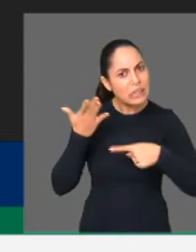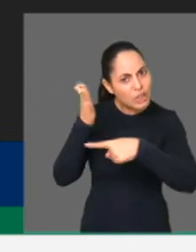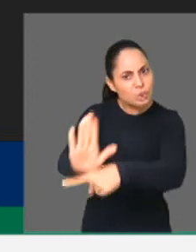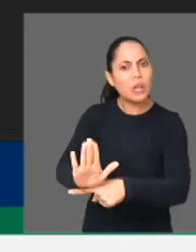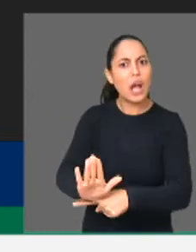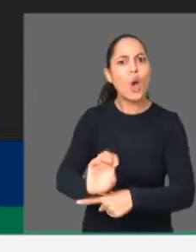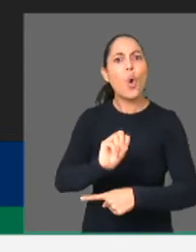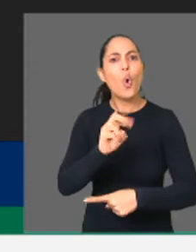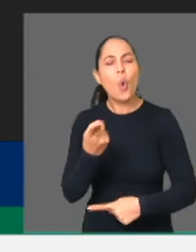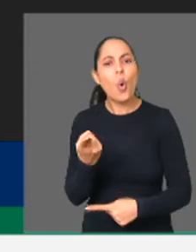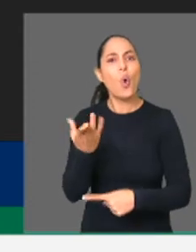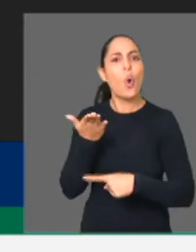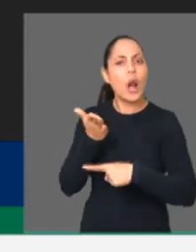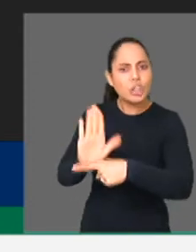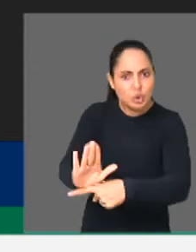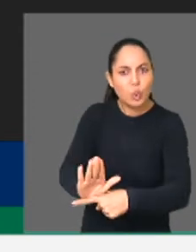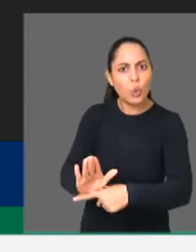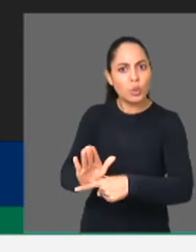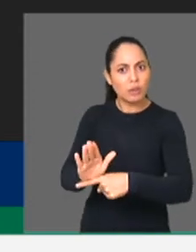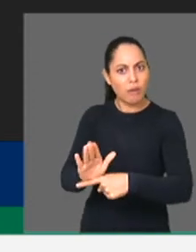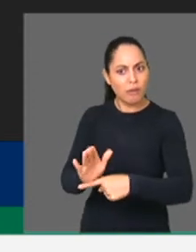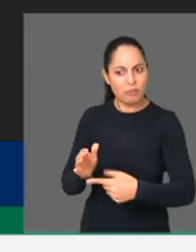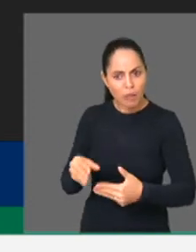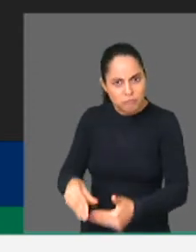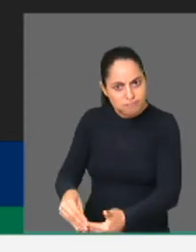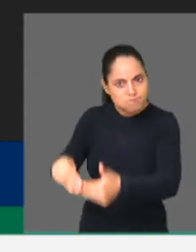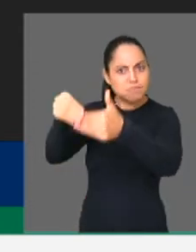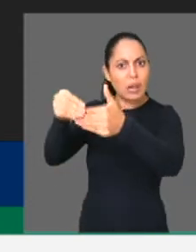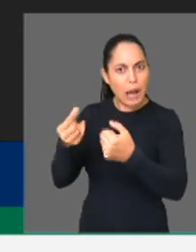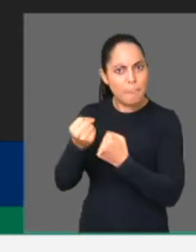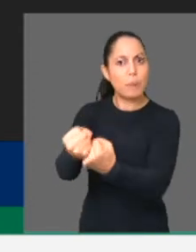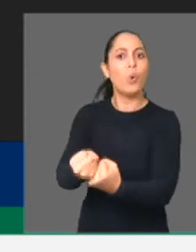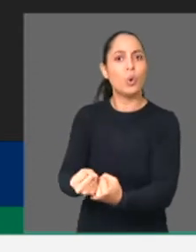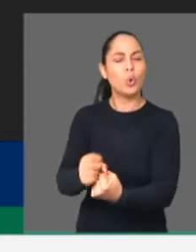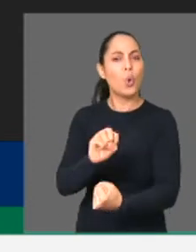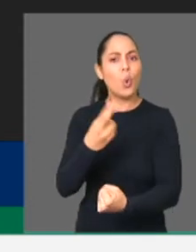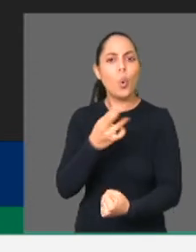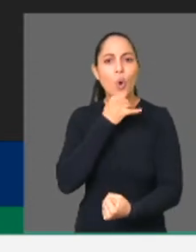ÓBVIAS. ENTÃO, É CLARO QUE EU VOU ENCAMINHAR